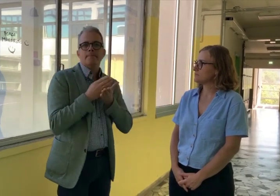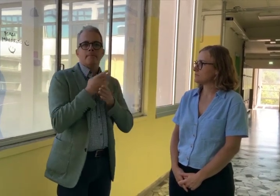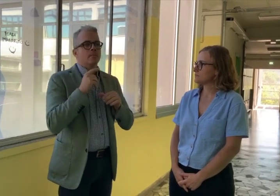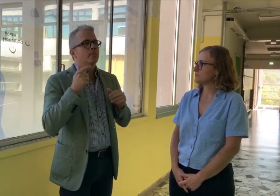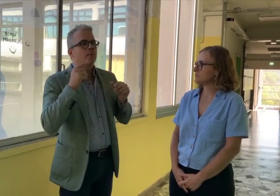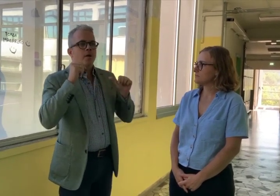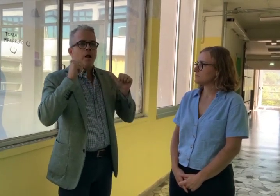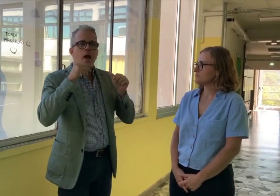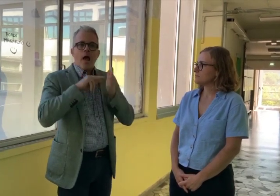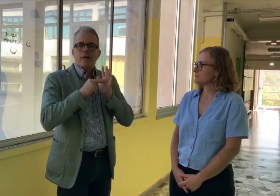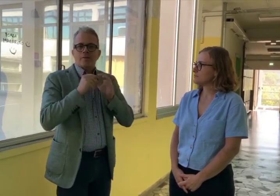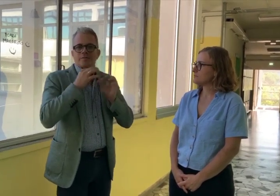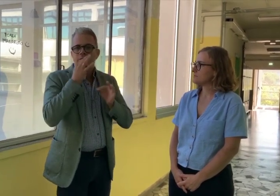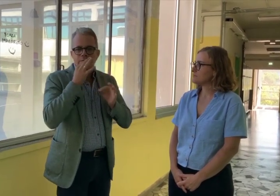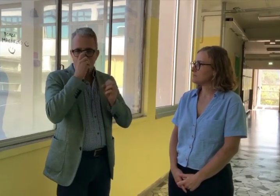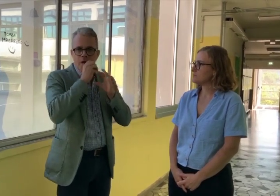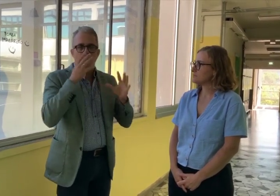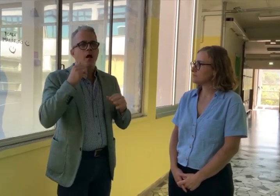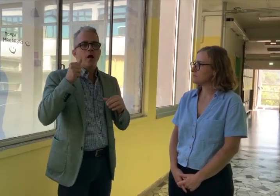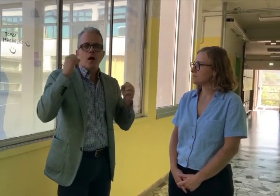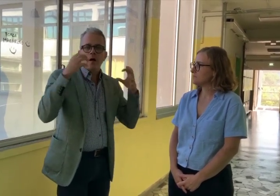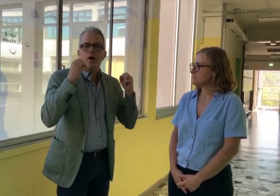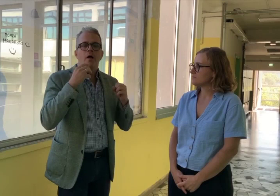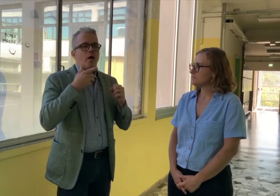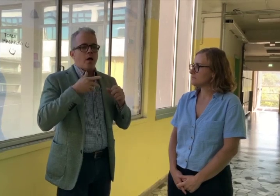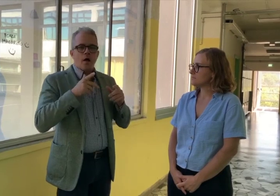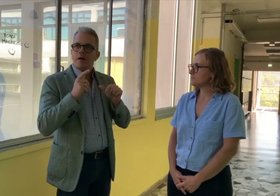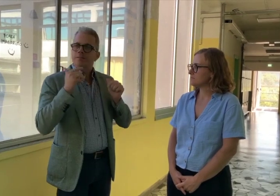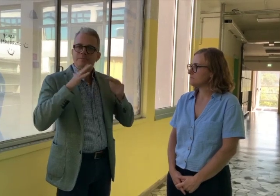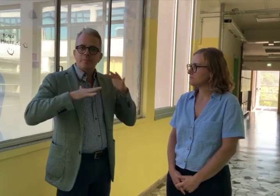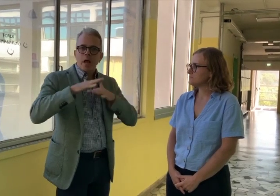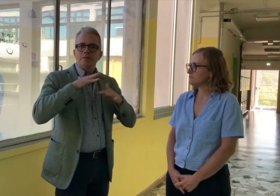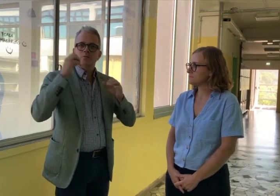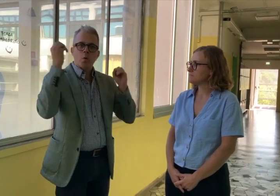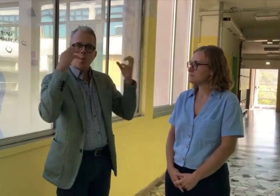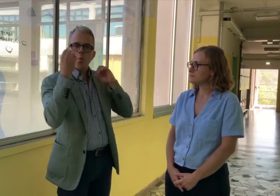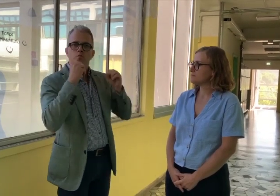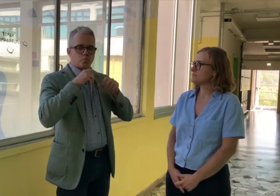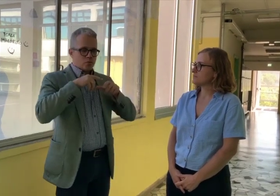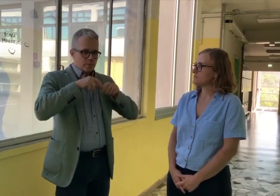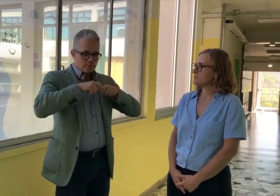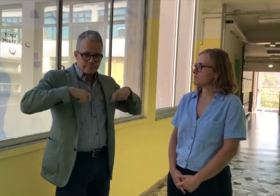cosicché riceva numerosi stimoli, come le luci, lo spazio, la sistemazione dei banchi, eccetera.